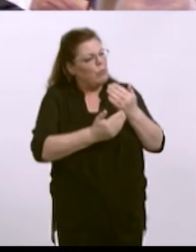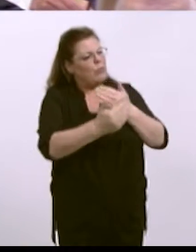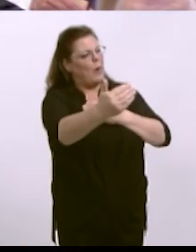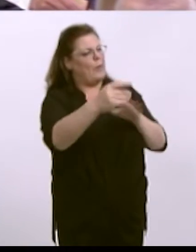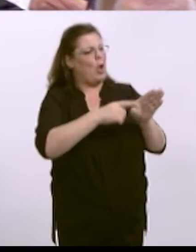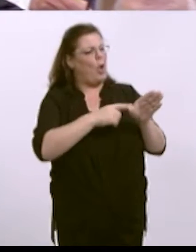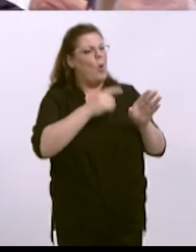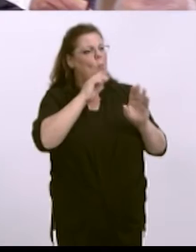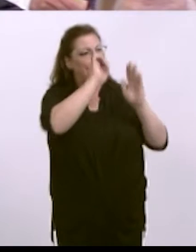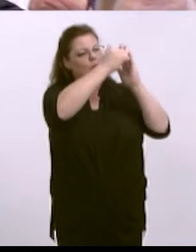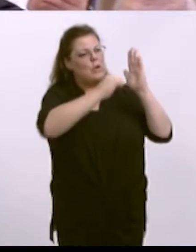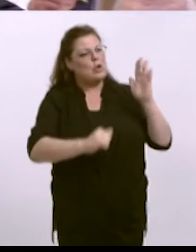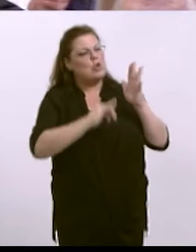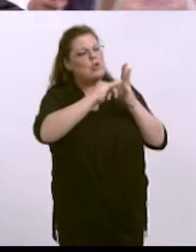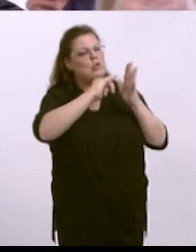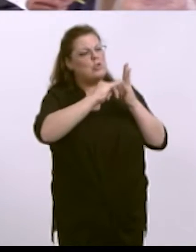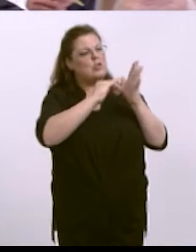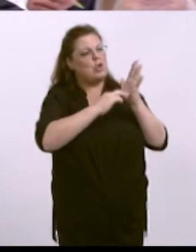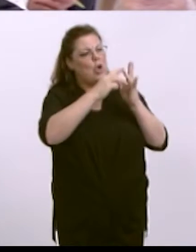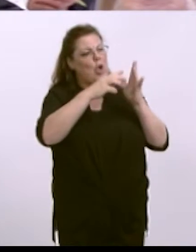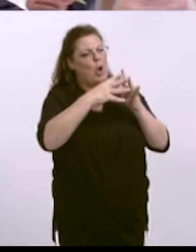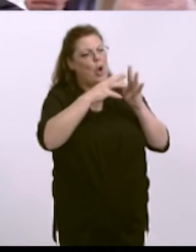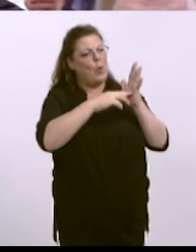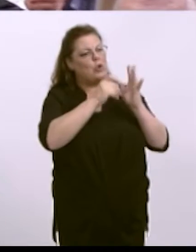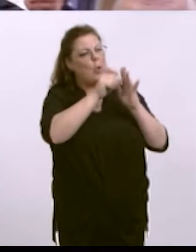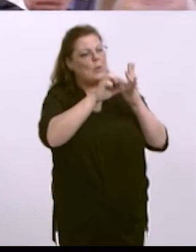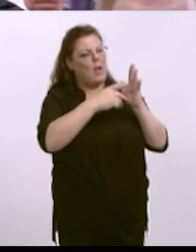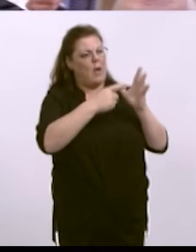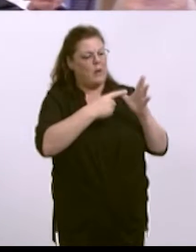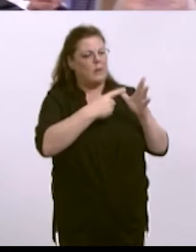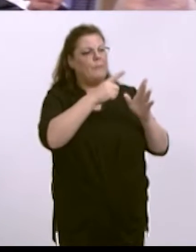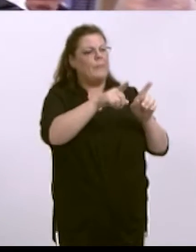wedi ei gefnogi; Zip World a Bounce Belowórym ni wedi cefnogiír rheini. Maeín wir i ddweud,